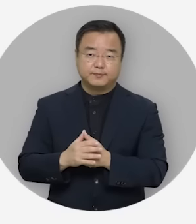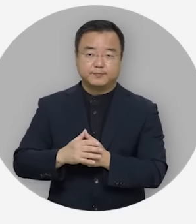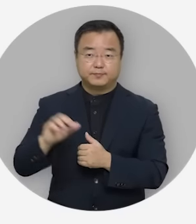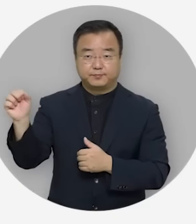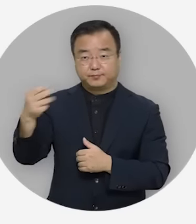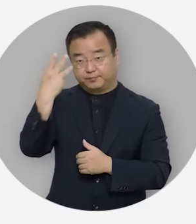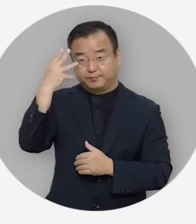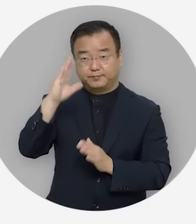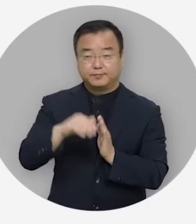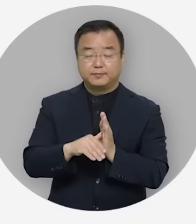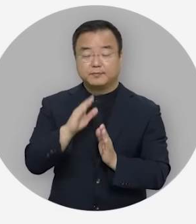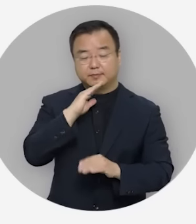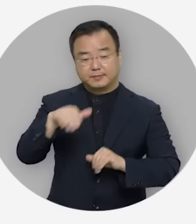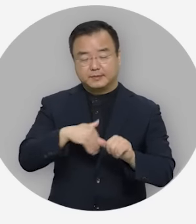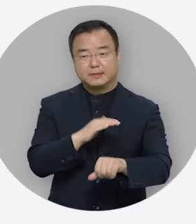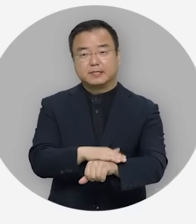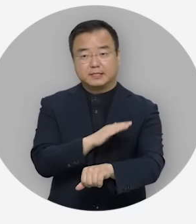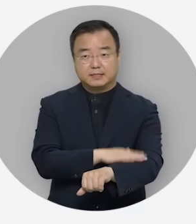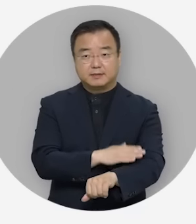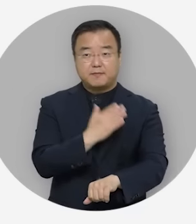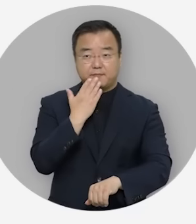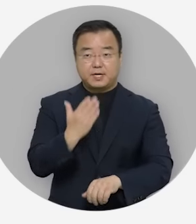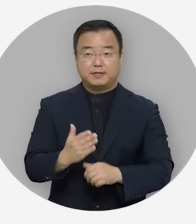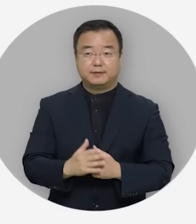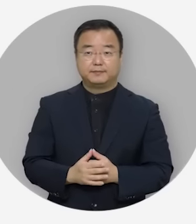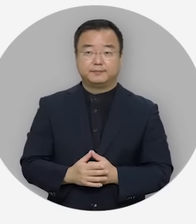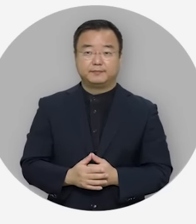그리고 3학년 때는 현장 실습도 나갈 수 있다는데요.